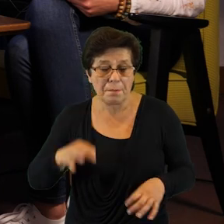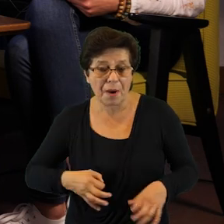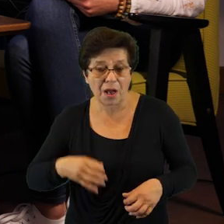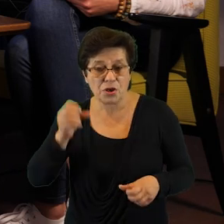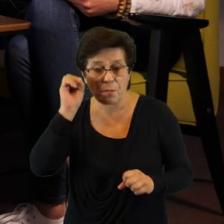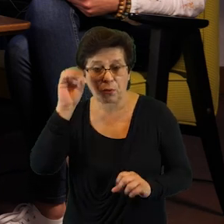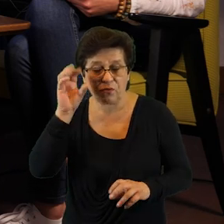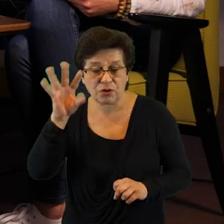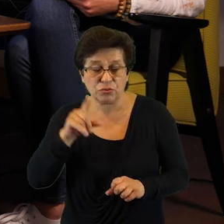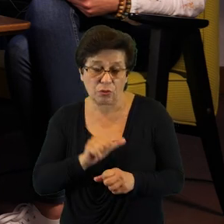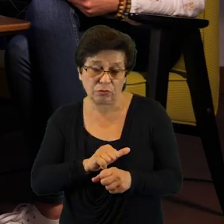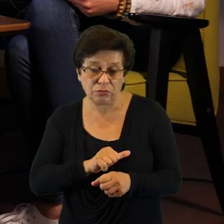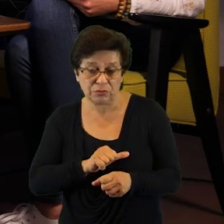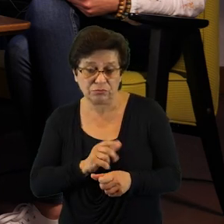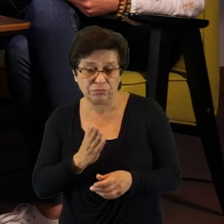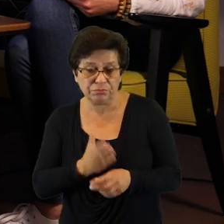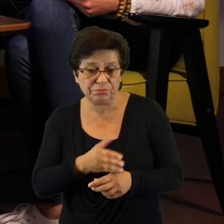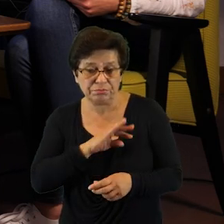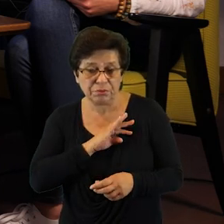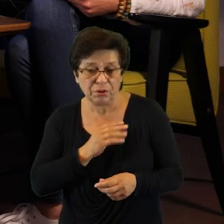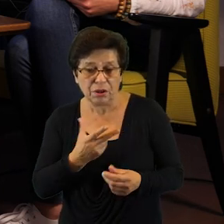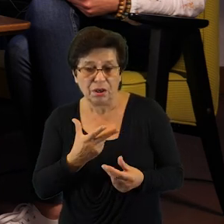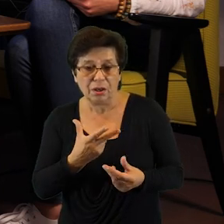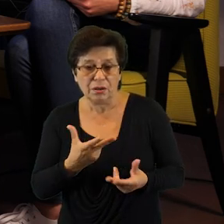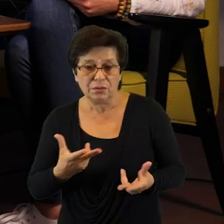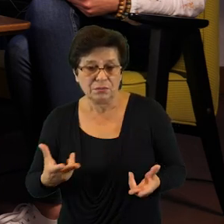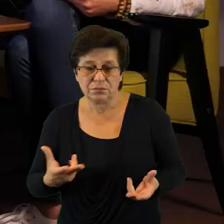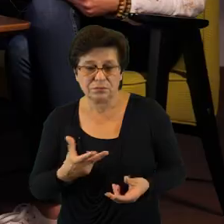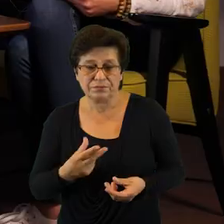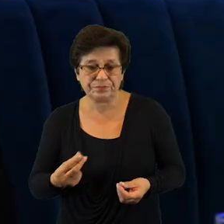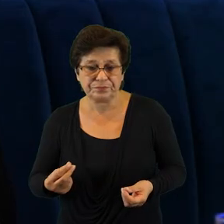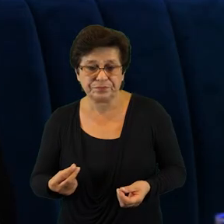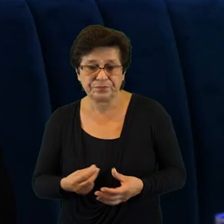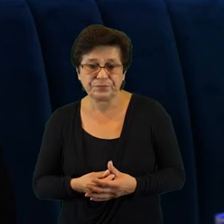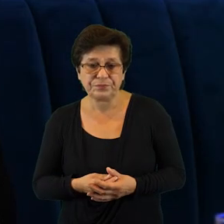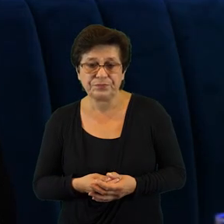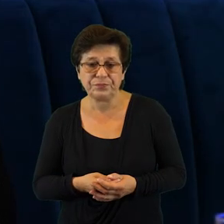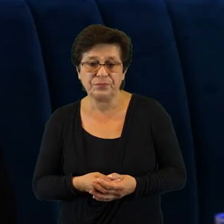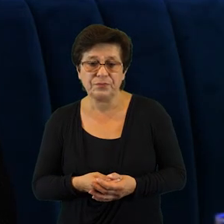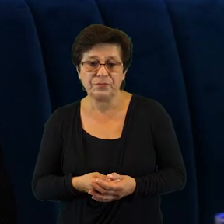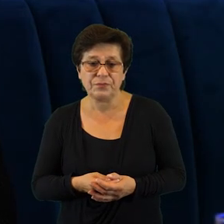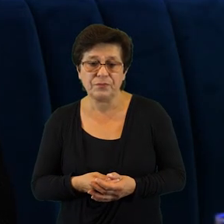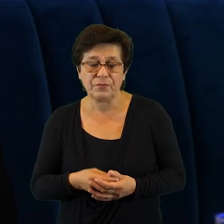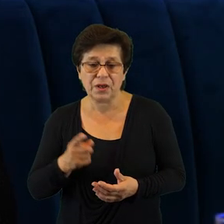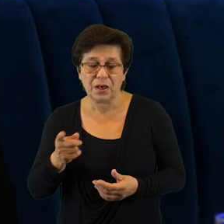Słonimski poprosił przyjaciół, Julię Hartwig i jej męża,